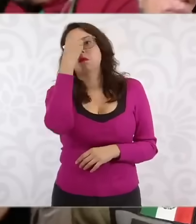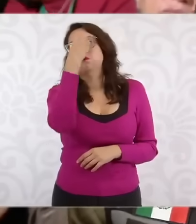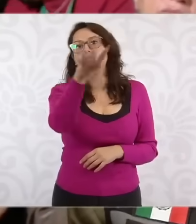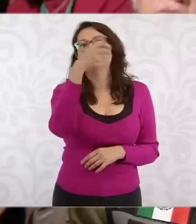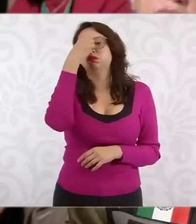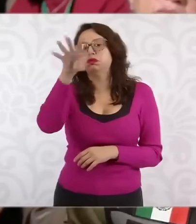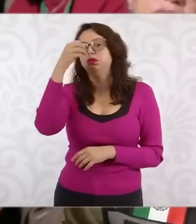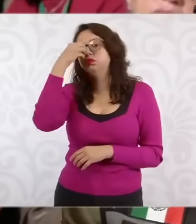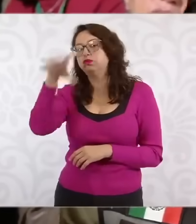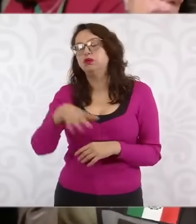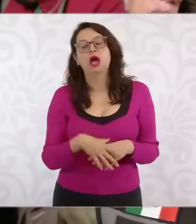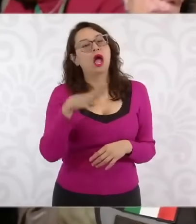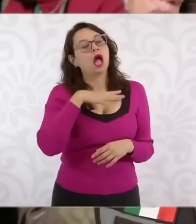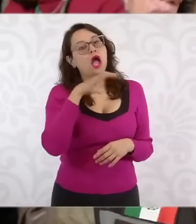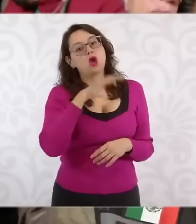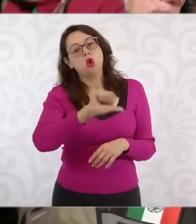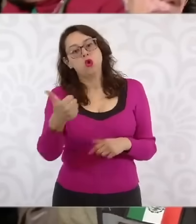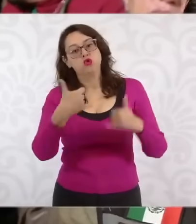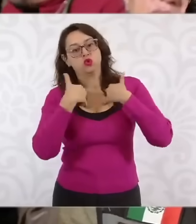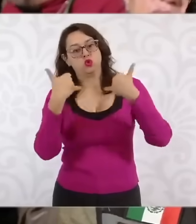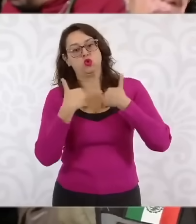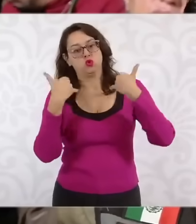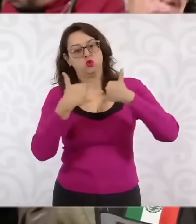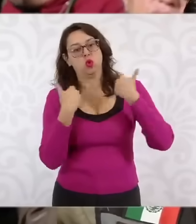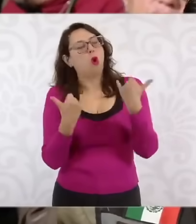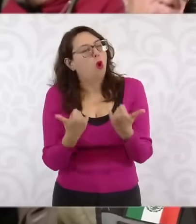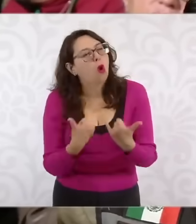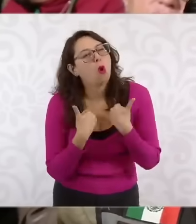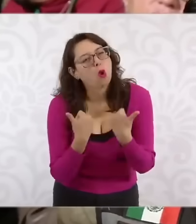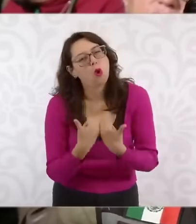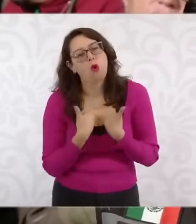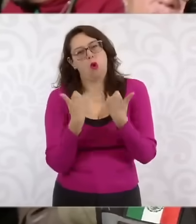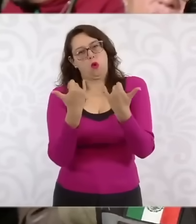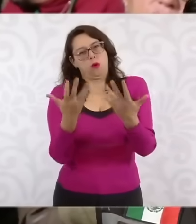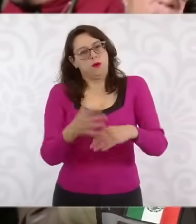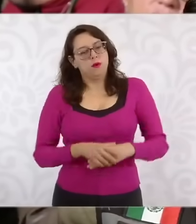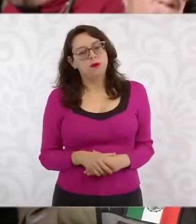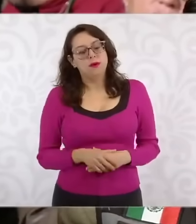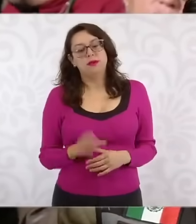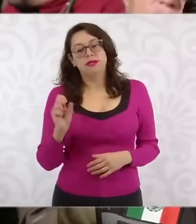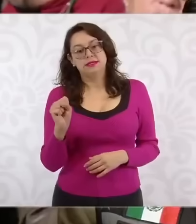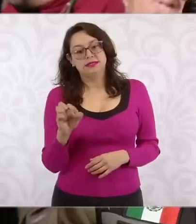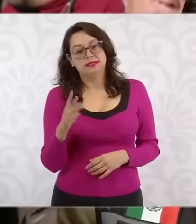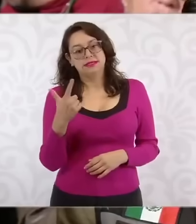otro caso, Sergio, otro muchachito, muchachitos presenta que usted, ah, necesitamos quién pague